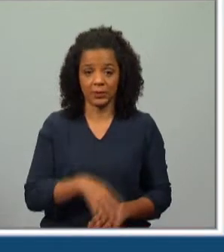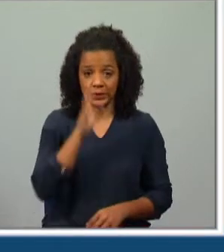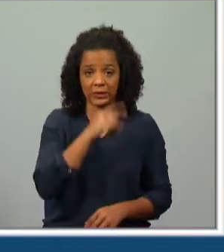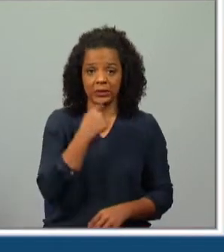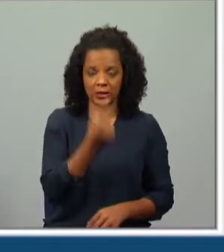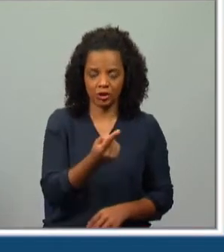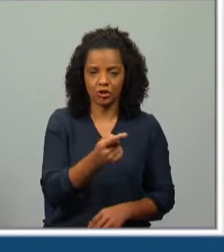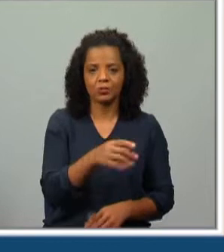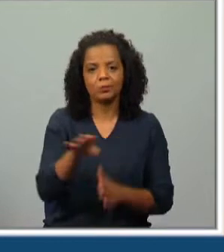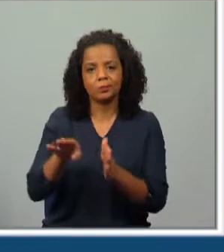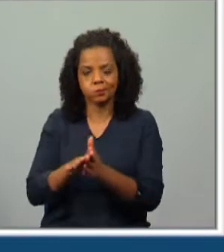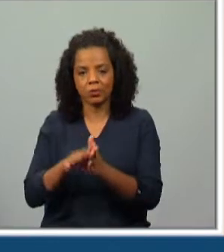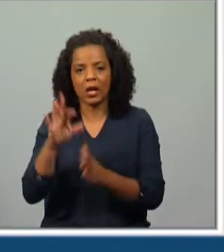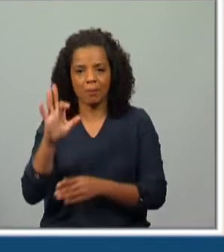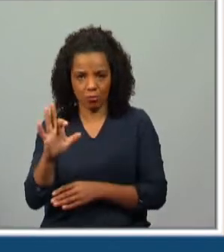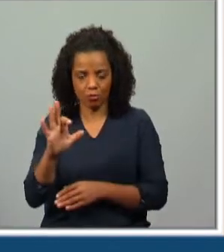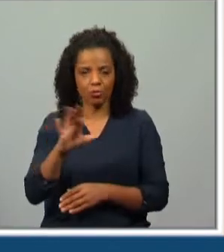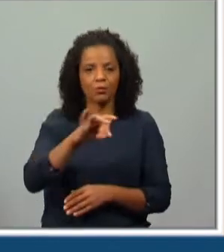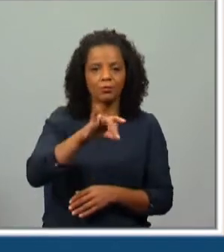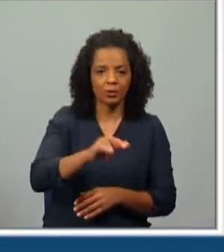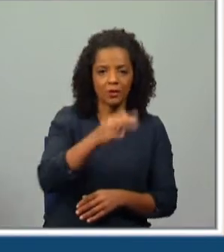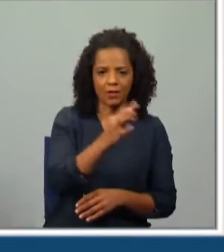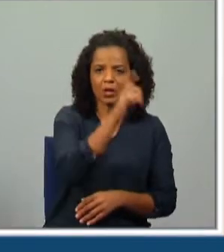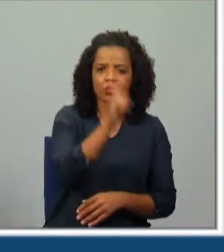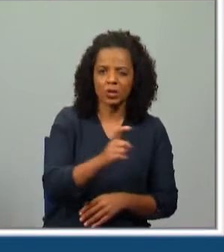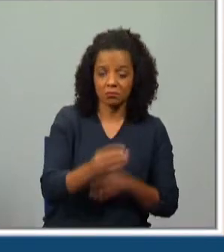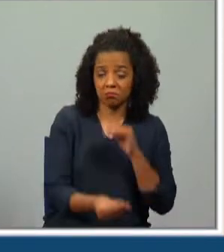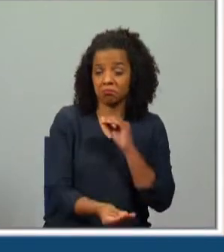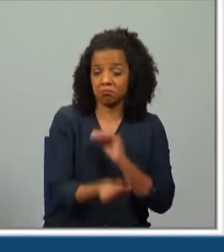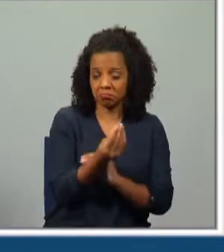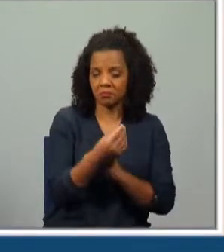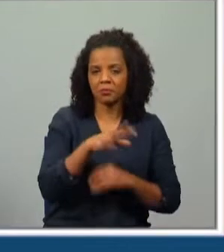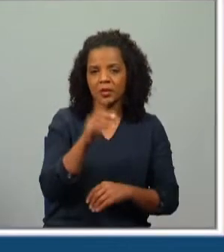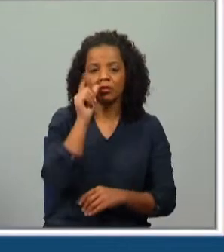de Hamburgo ficava em Ferreira dos zer coisas estranha Afonso Reis Cabral 來自漢堡在 Ferreira dos zer奇怪的事情阿方索雷斯卡布拉爾